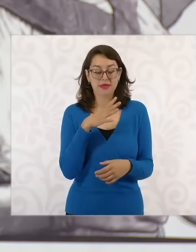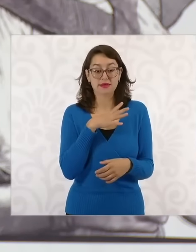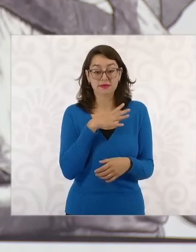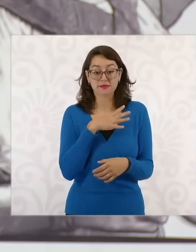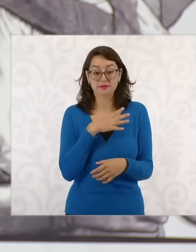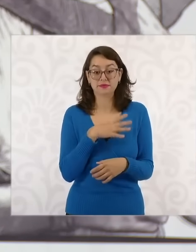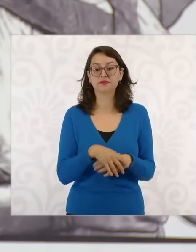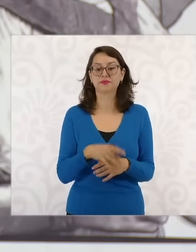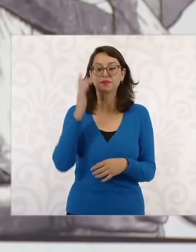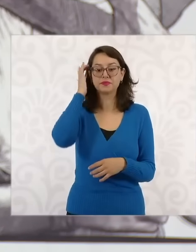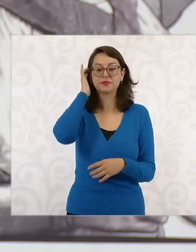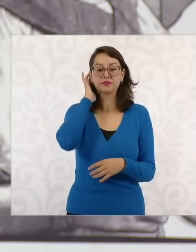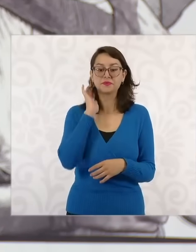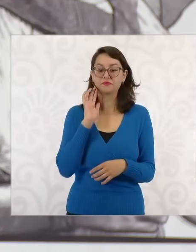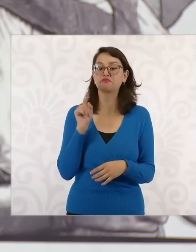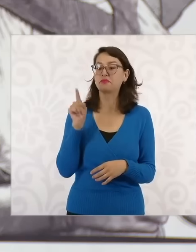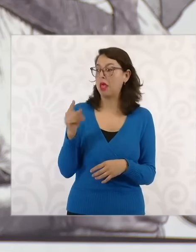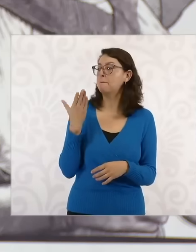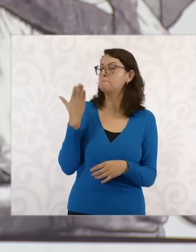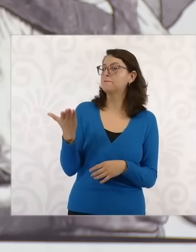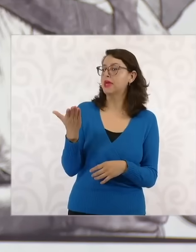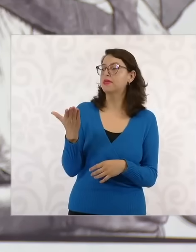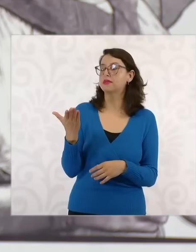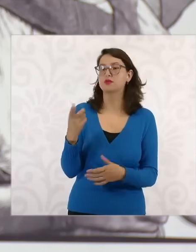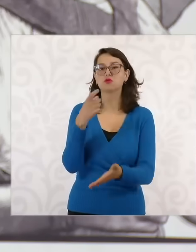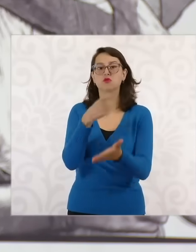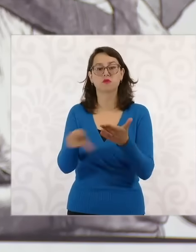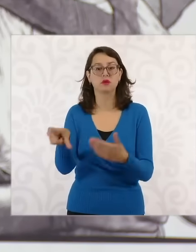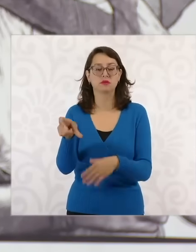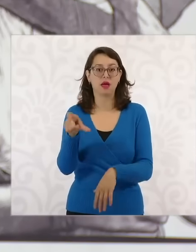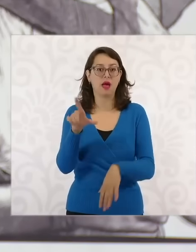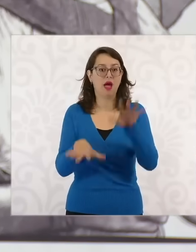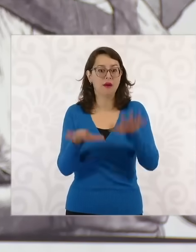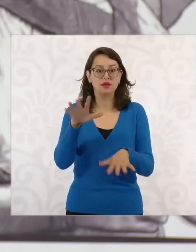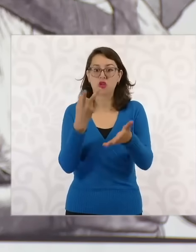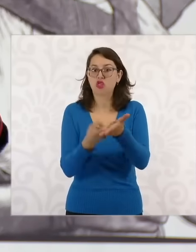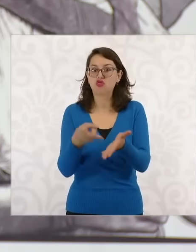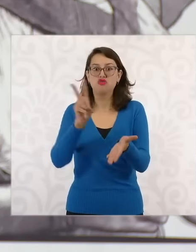medicamento que en realidad era siete veces más caro y quedaba exactamente los mismos resultados